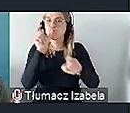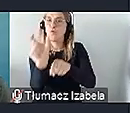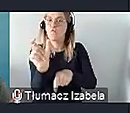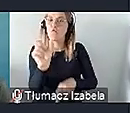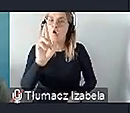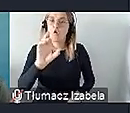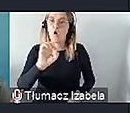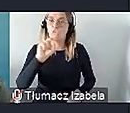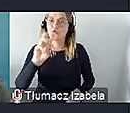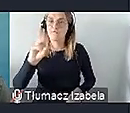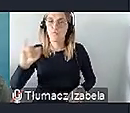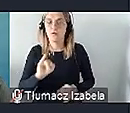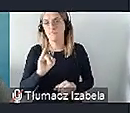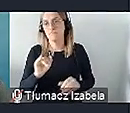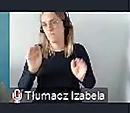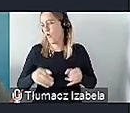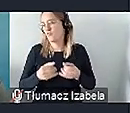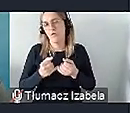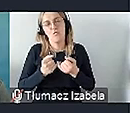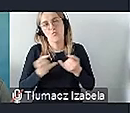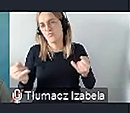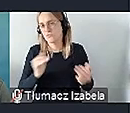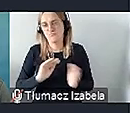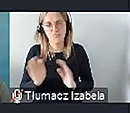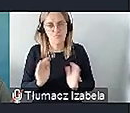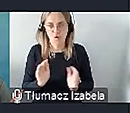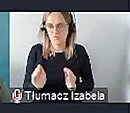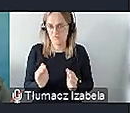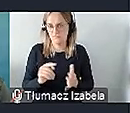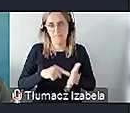Można by to przekazać na wiele różnych metafor.